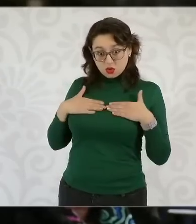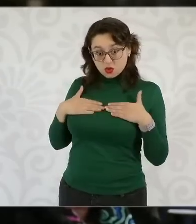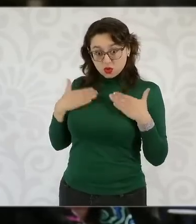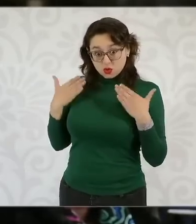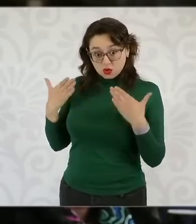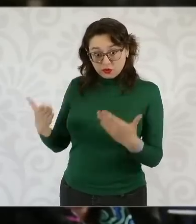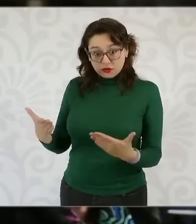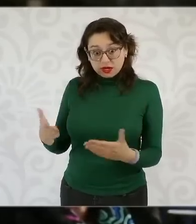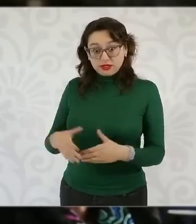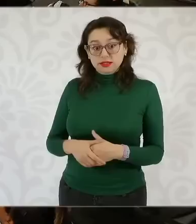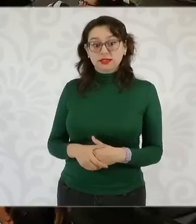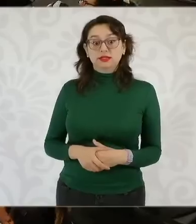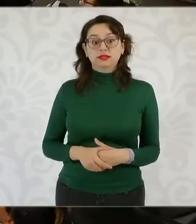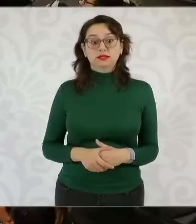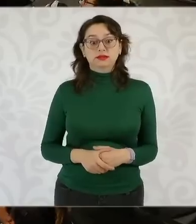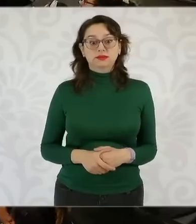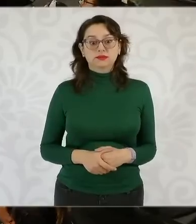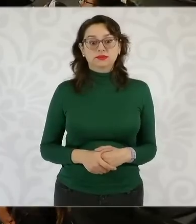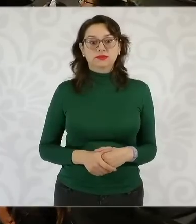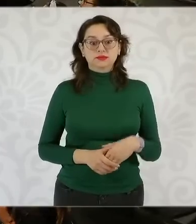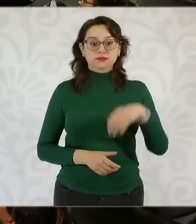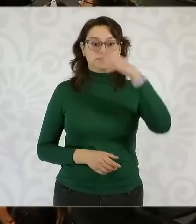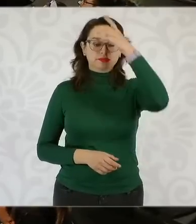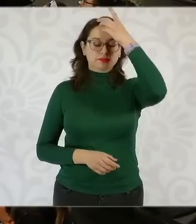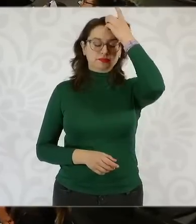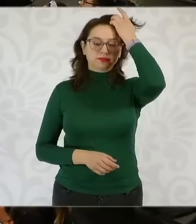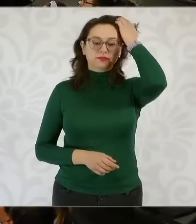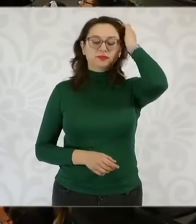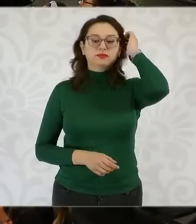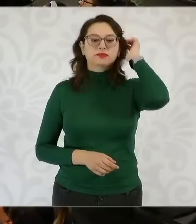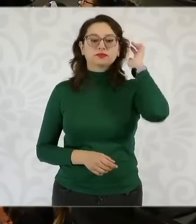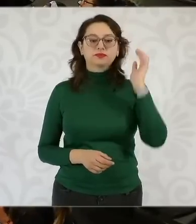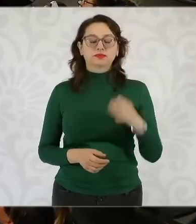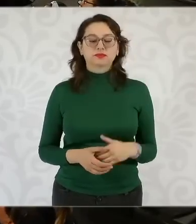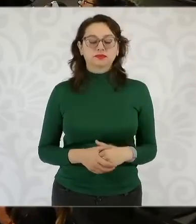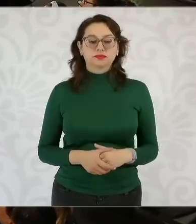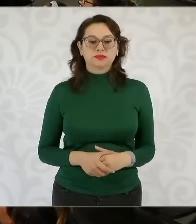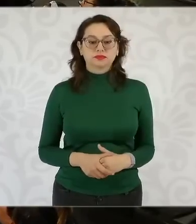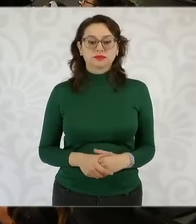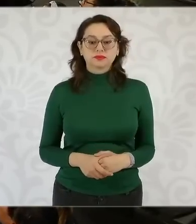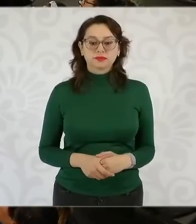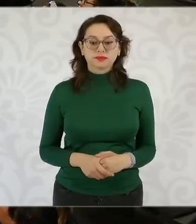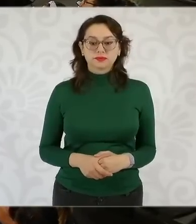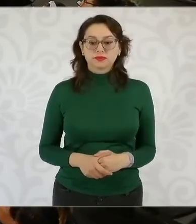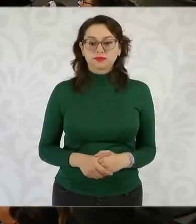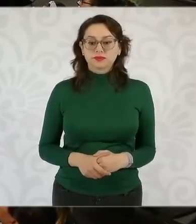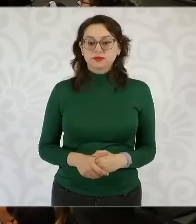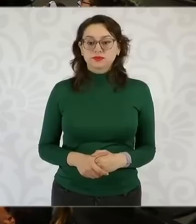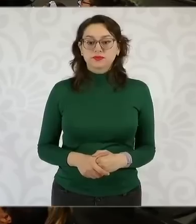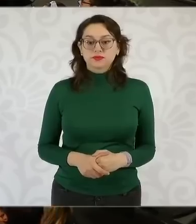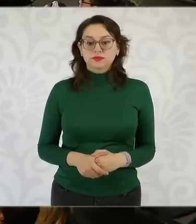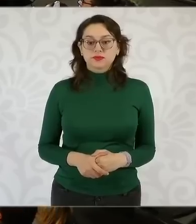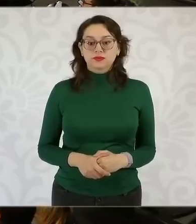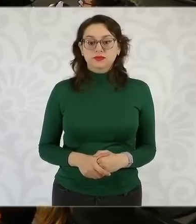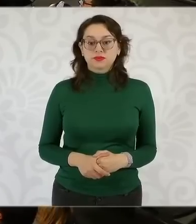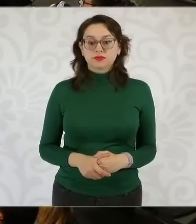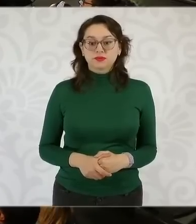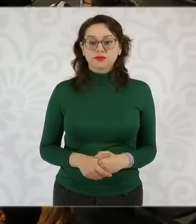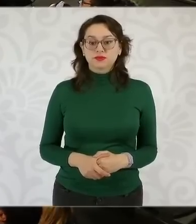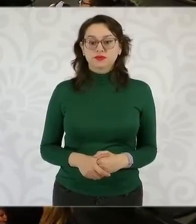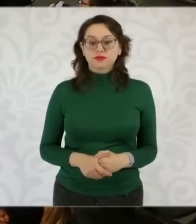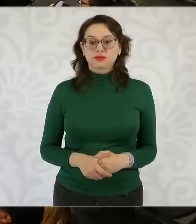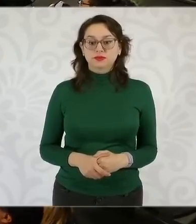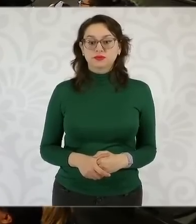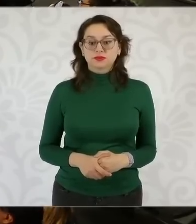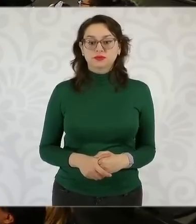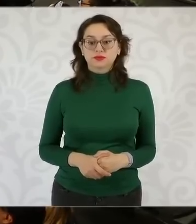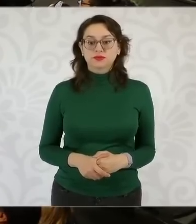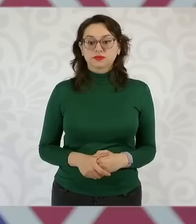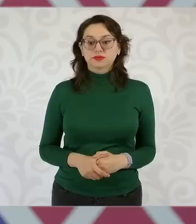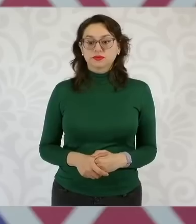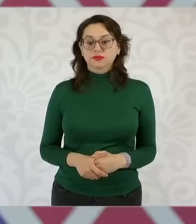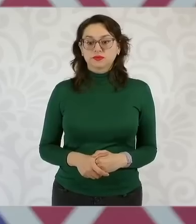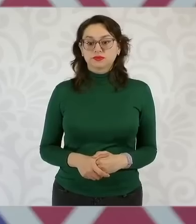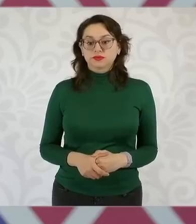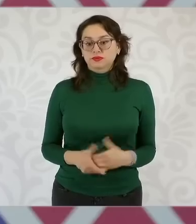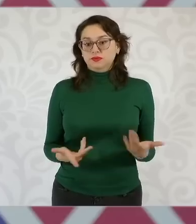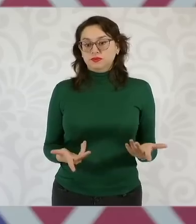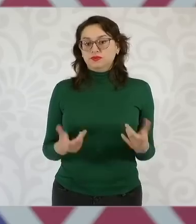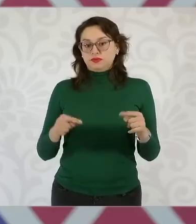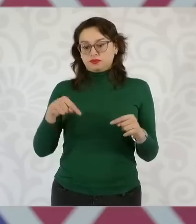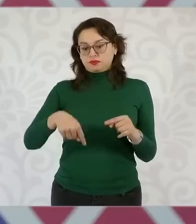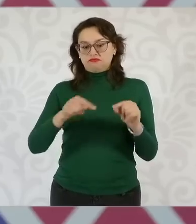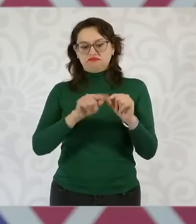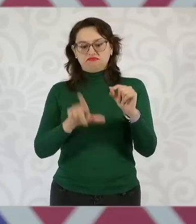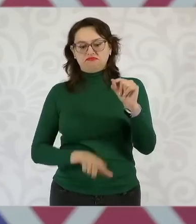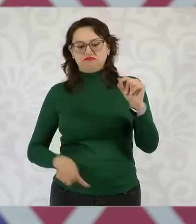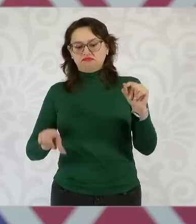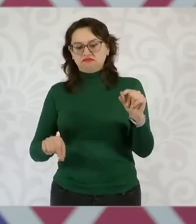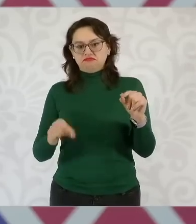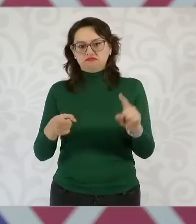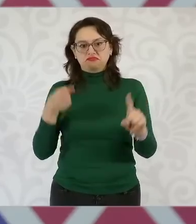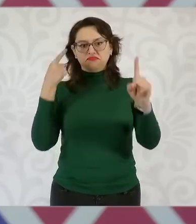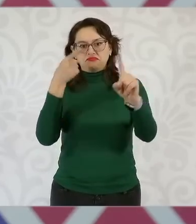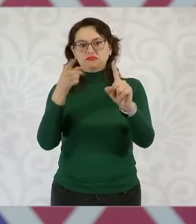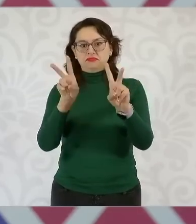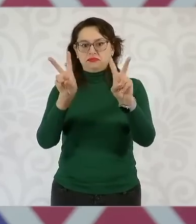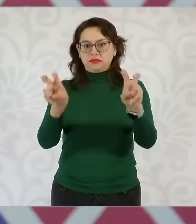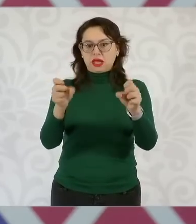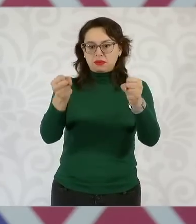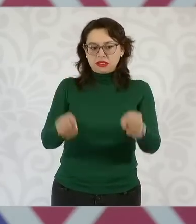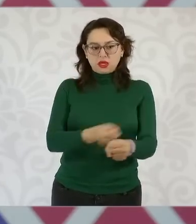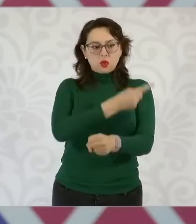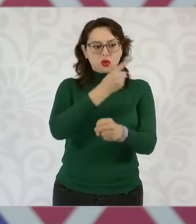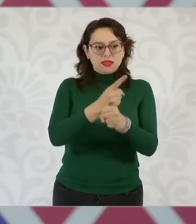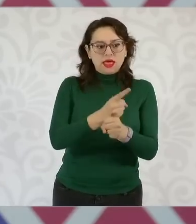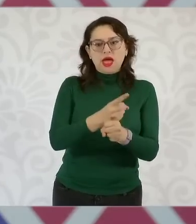país pues digo Obviamente el país cuenta con retos importantes en materia de seguridad usted que nos